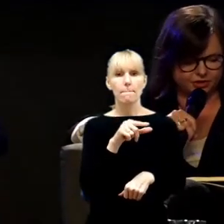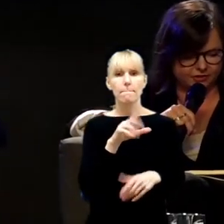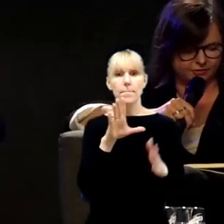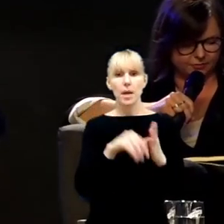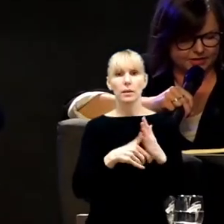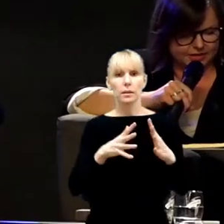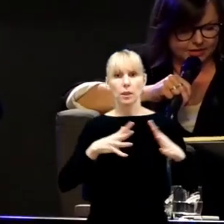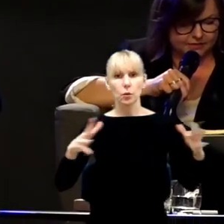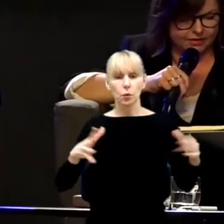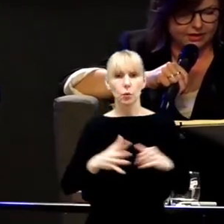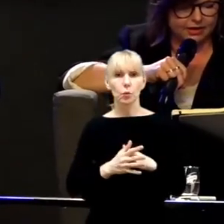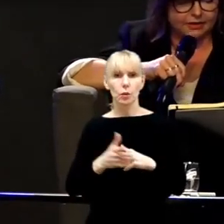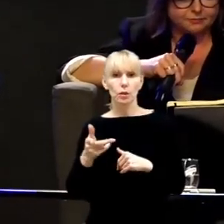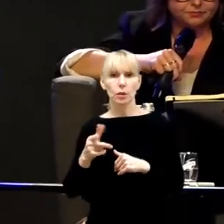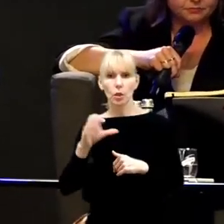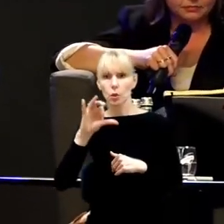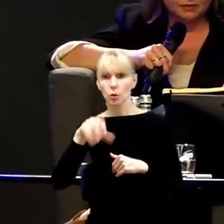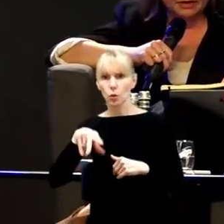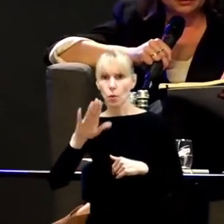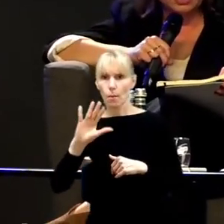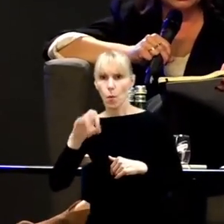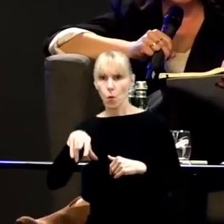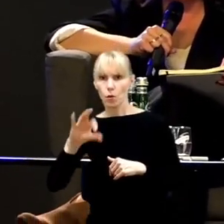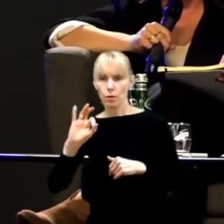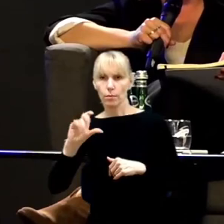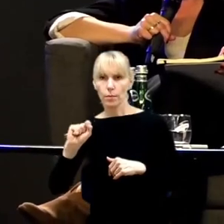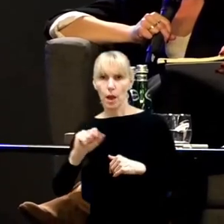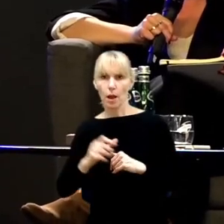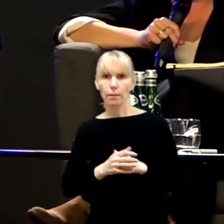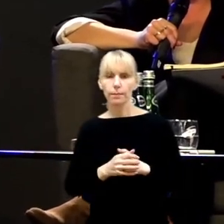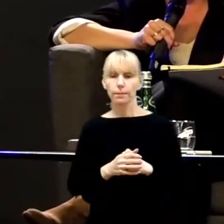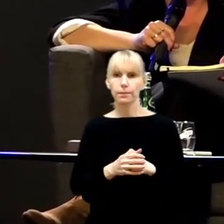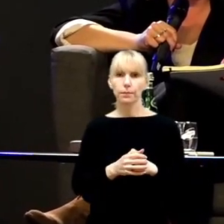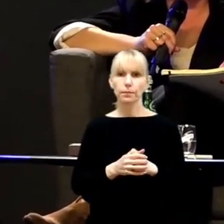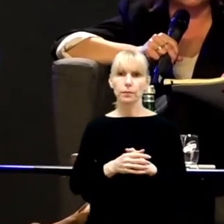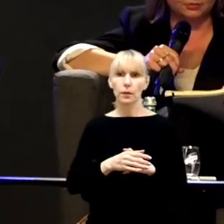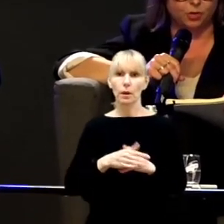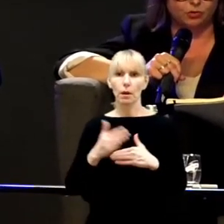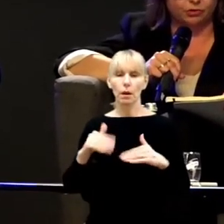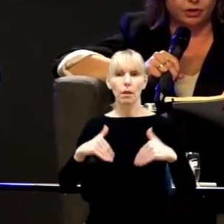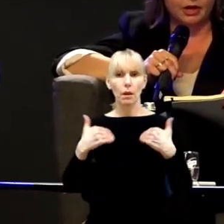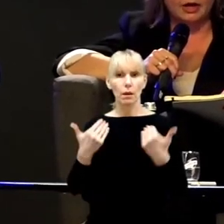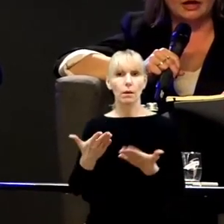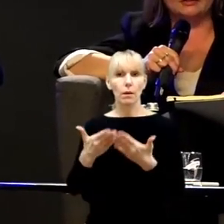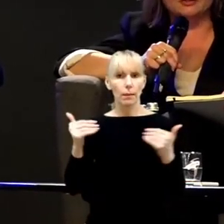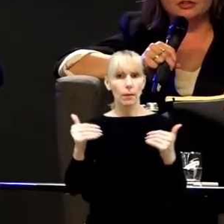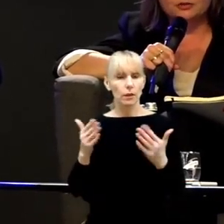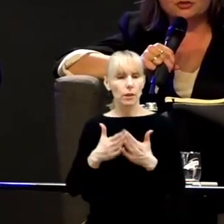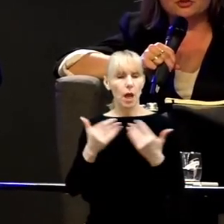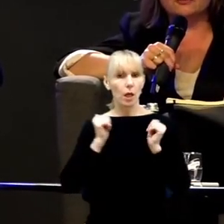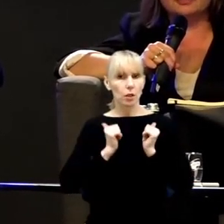czyli miasta niewielkie mają szansę dać nam z jednej strony spokój, dostęp do środowiska